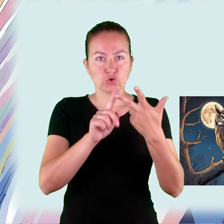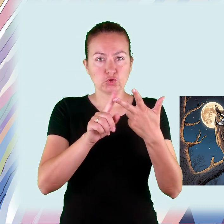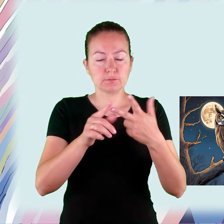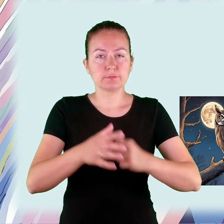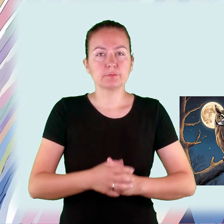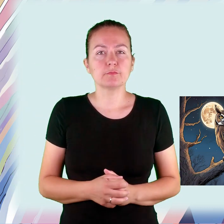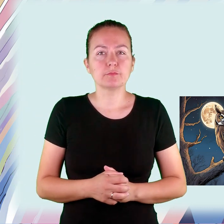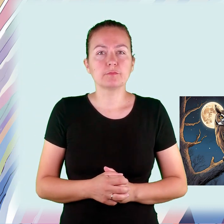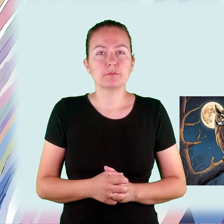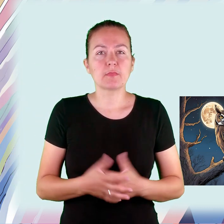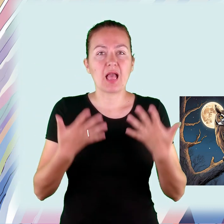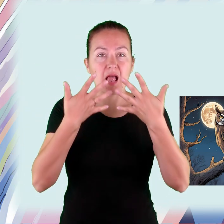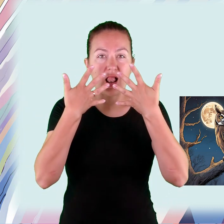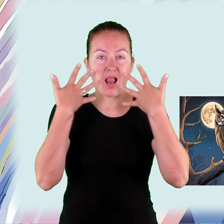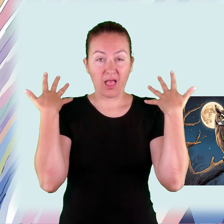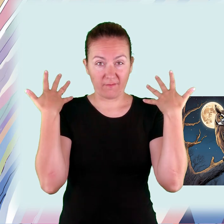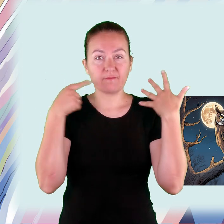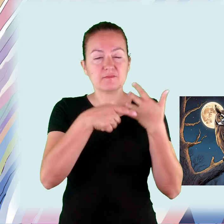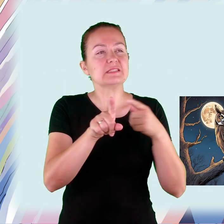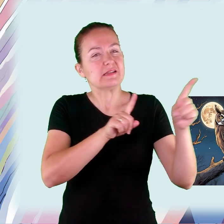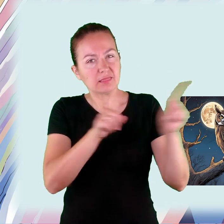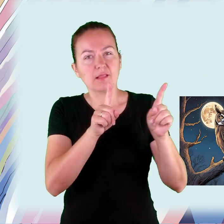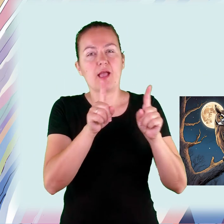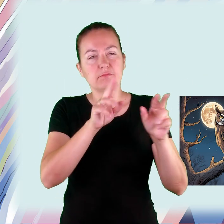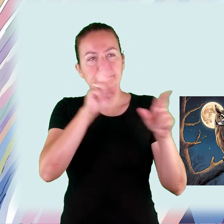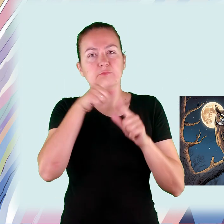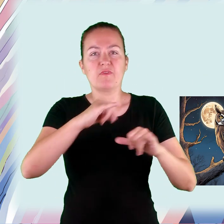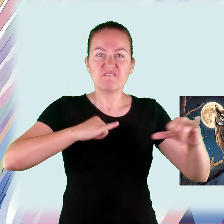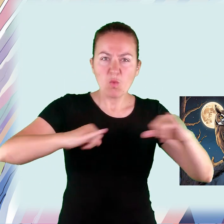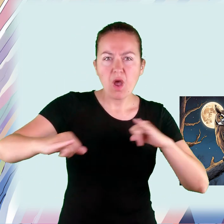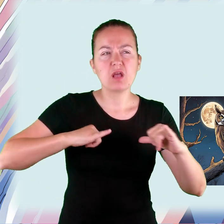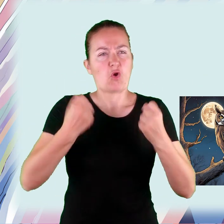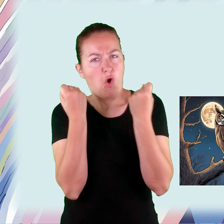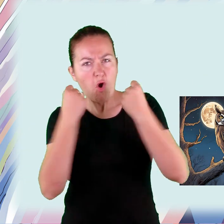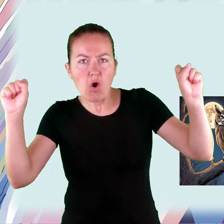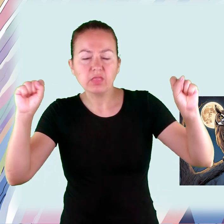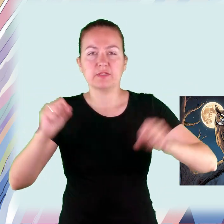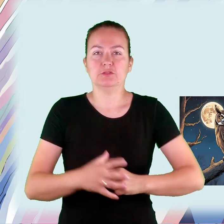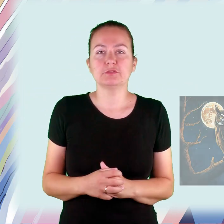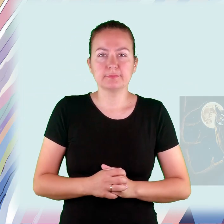3. lew jest alegorią władzy i odwagi